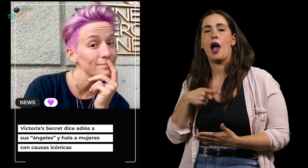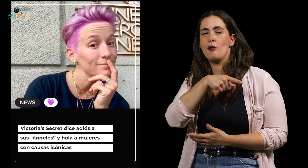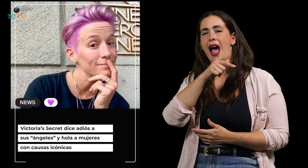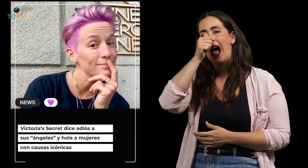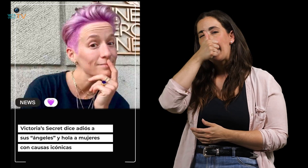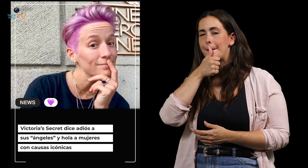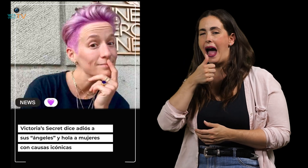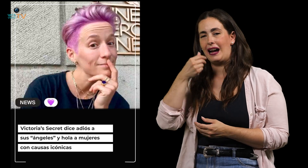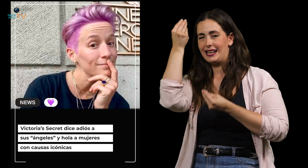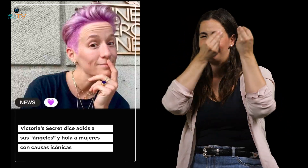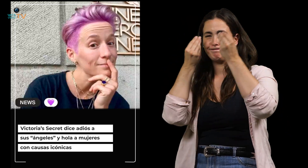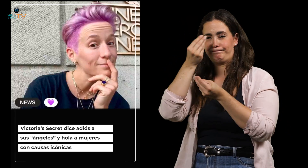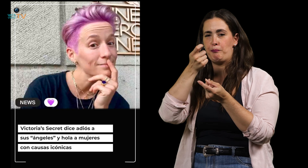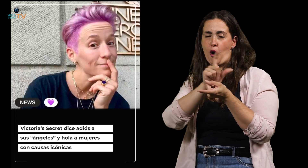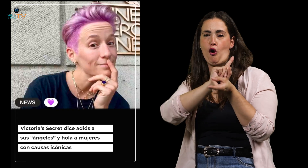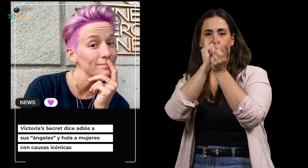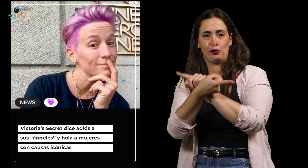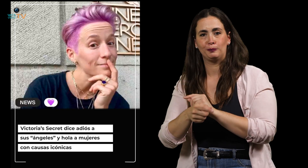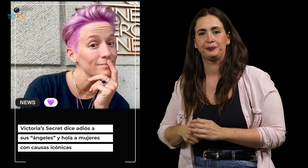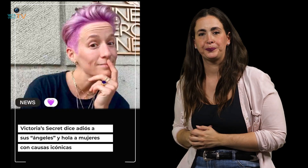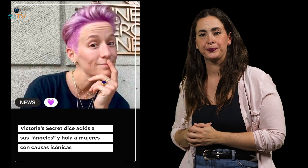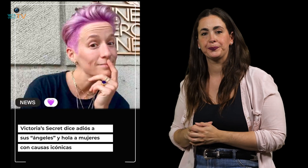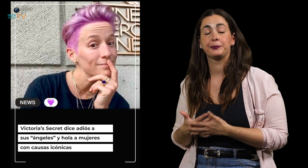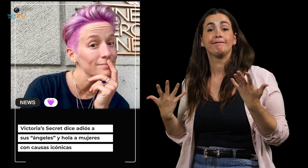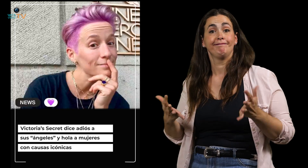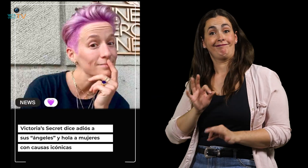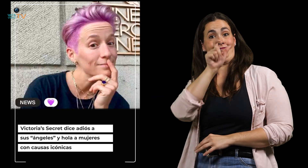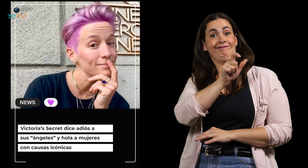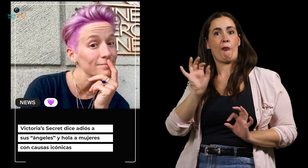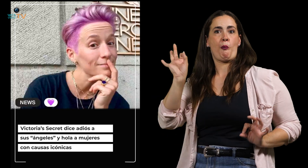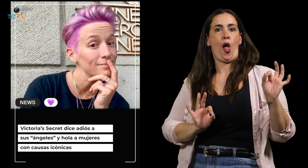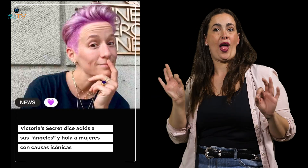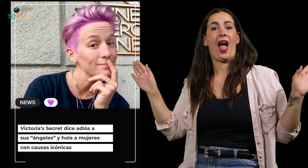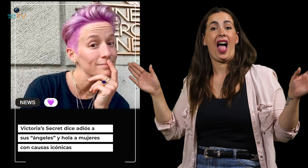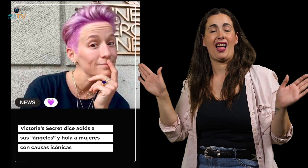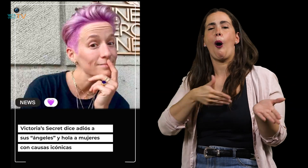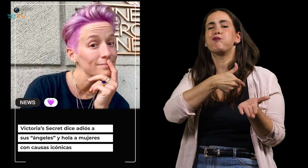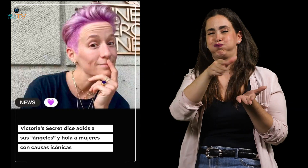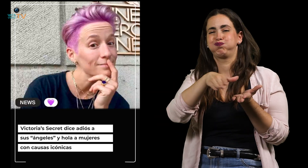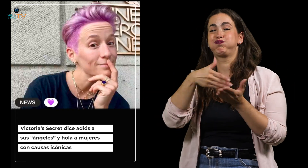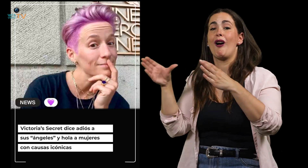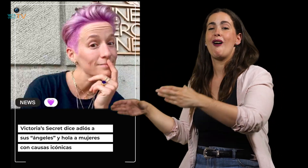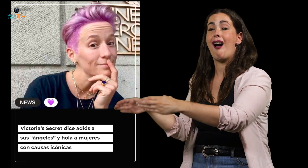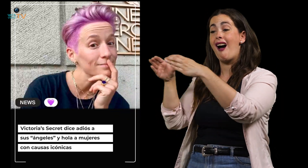la marca comenzó a repensar su imagen. Ahora se despedirán de los intangibles ángeles